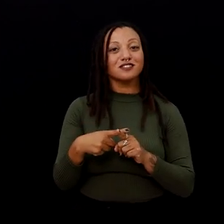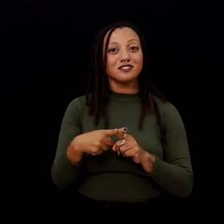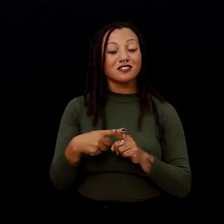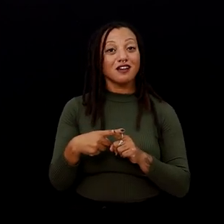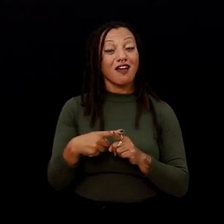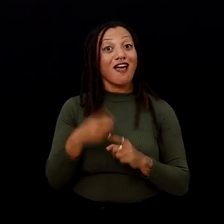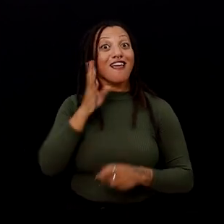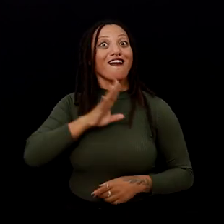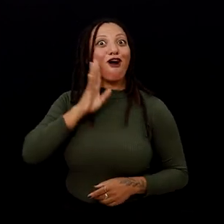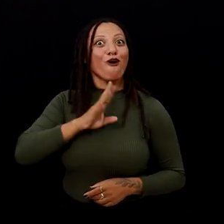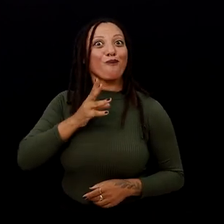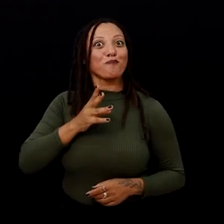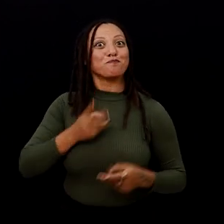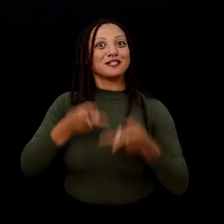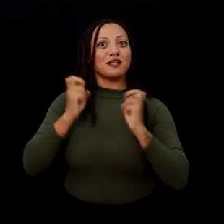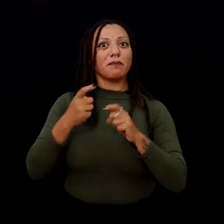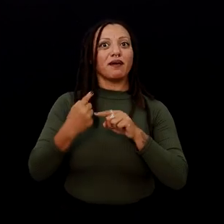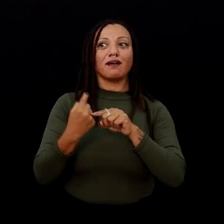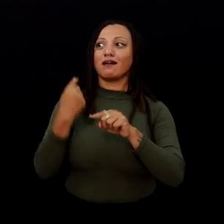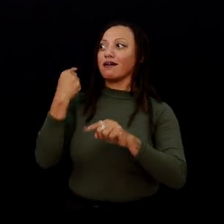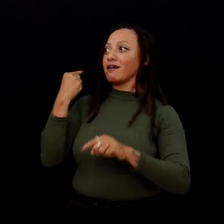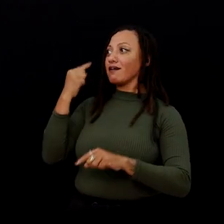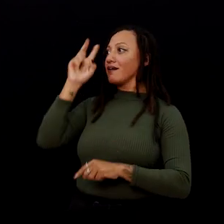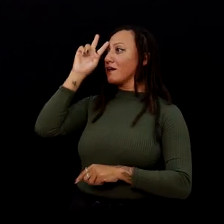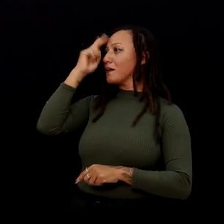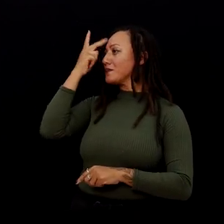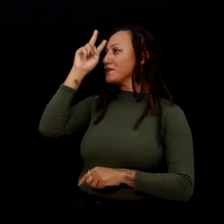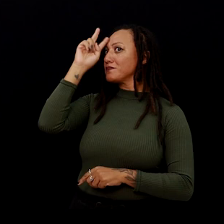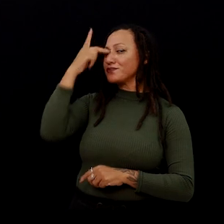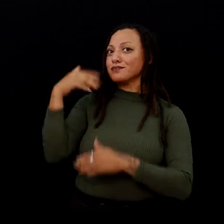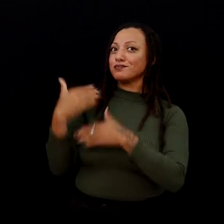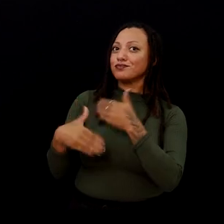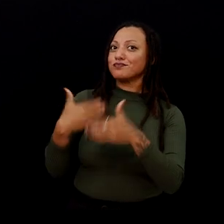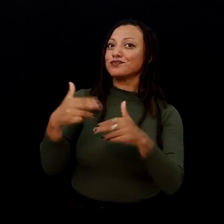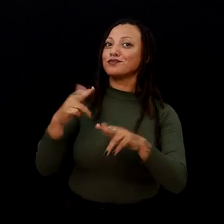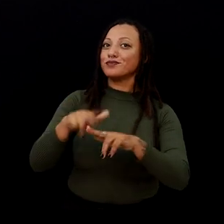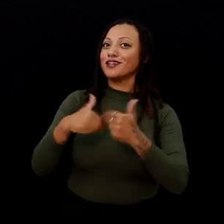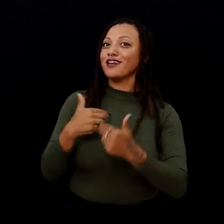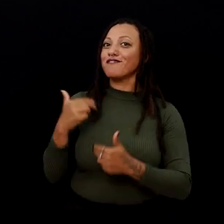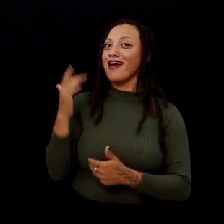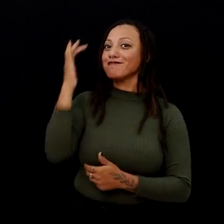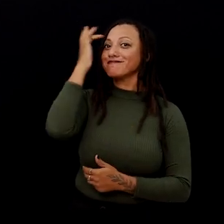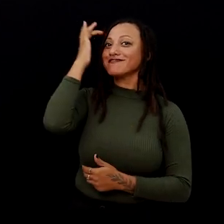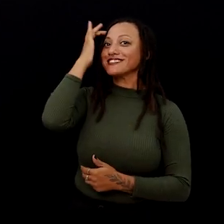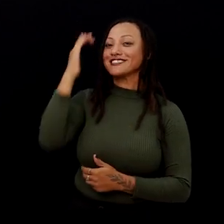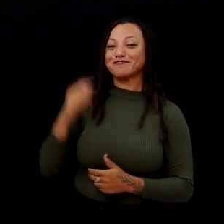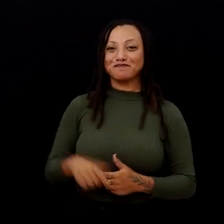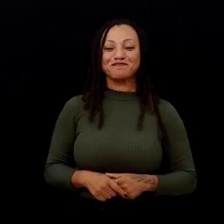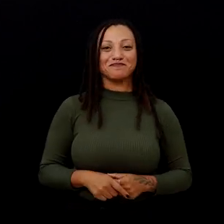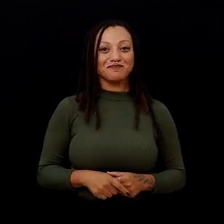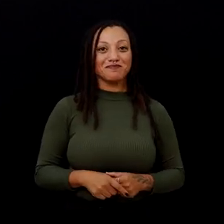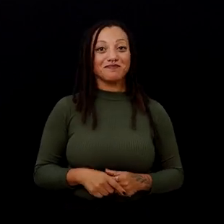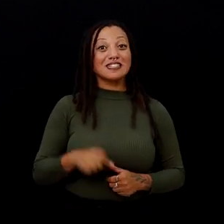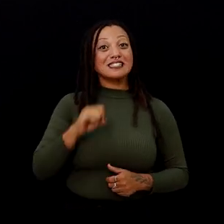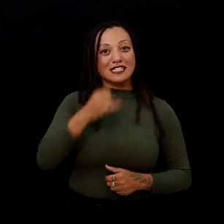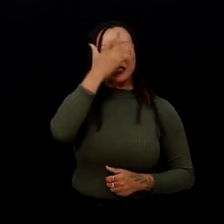porque é algo que é legal de ver o quanto o seu pensamento vai mudando conforme você vai crescendo.